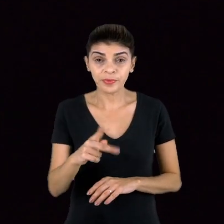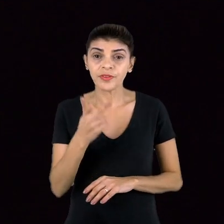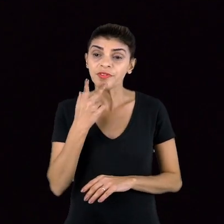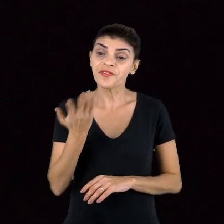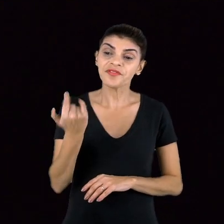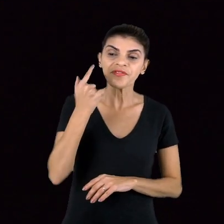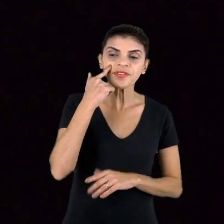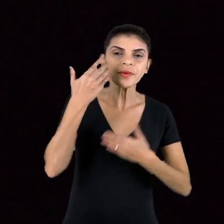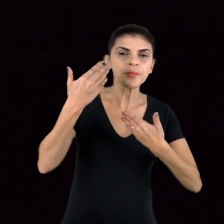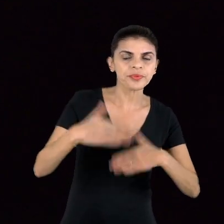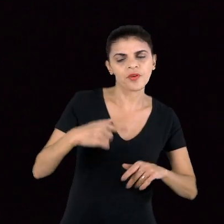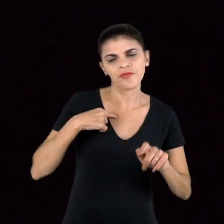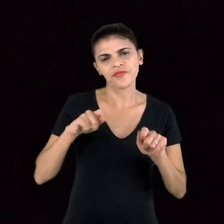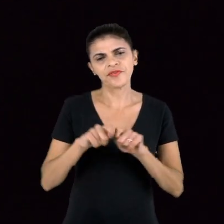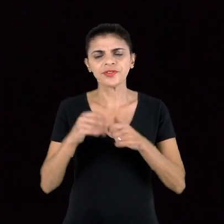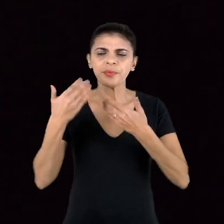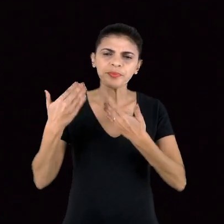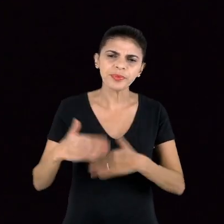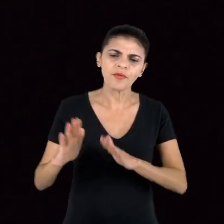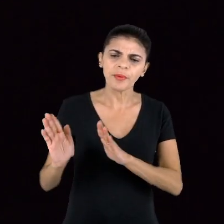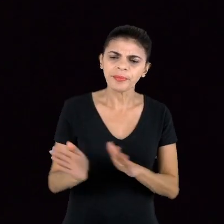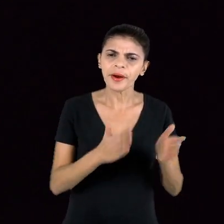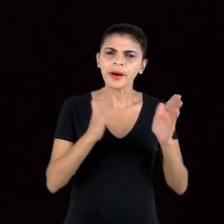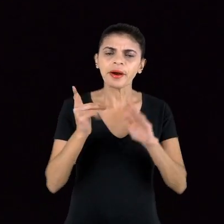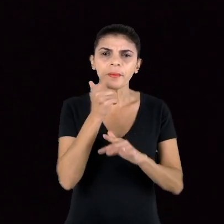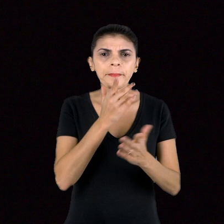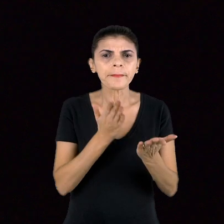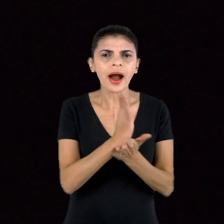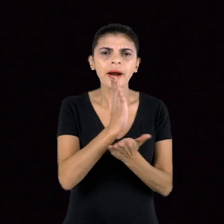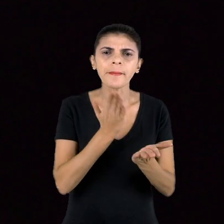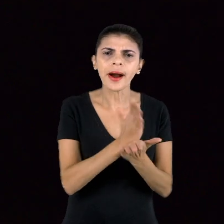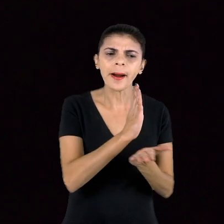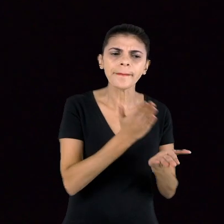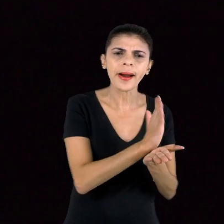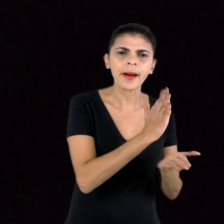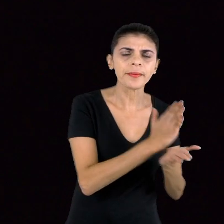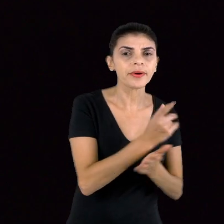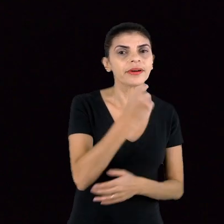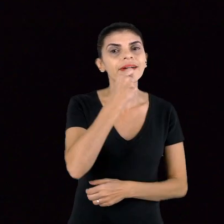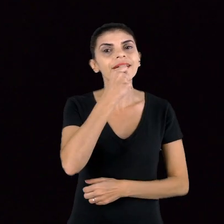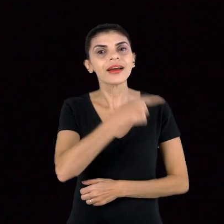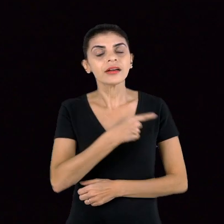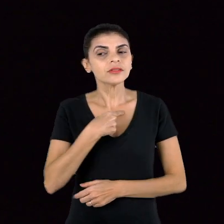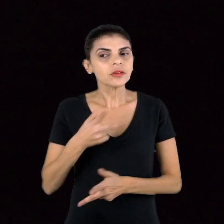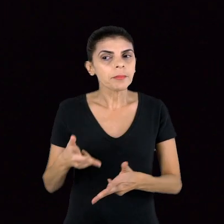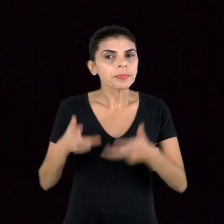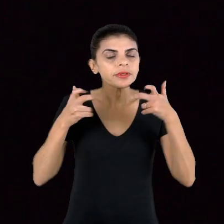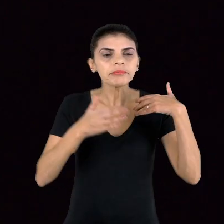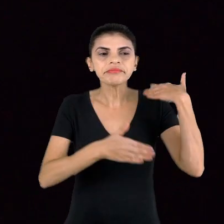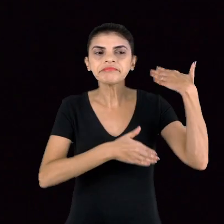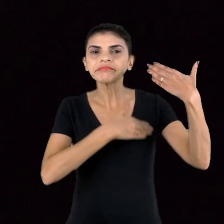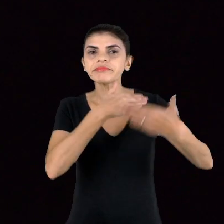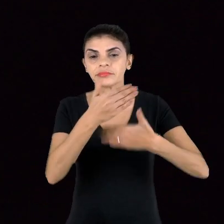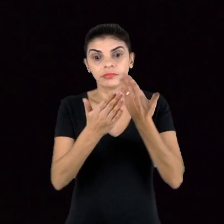Aí, eu fazia as provas. Mas era muito engraçado isso. Porque eu só percebi isso, quando comecei estudar música...